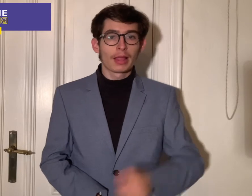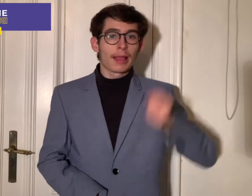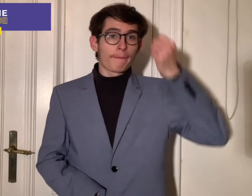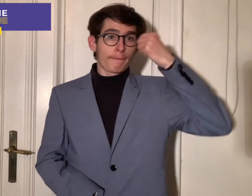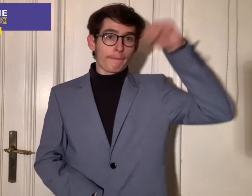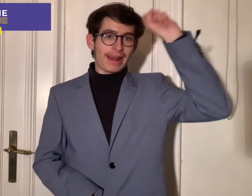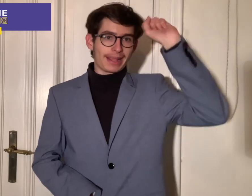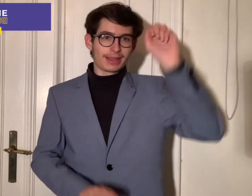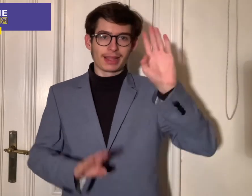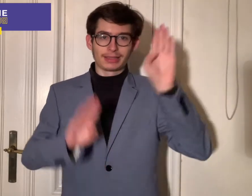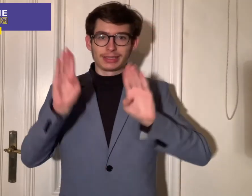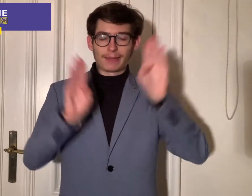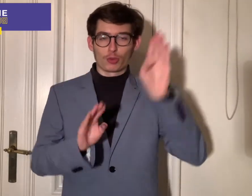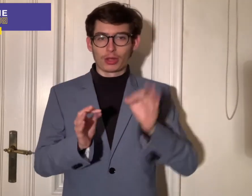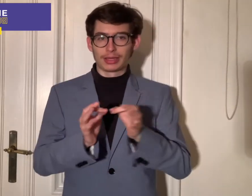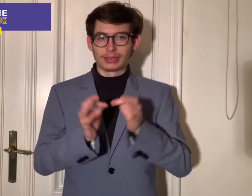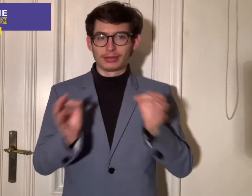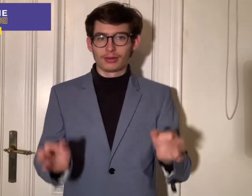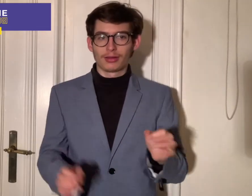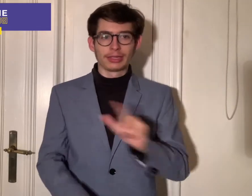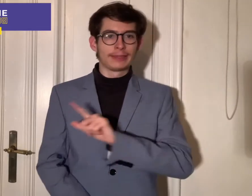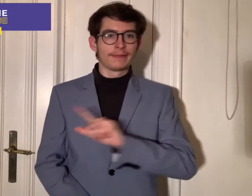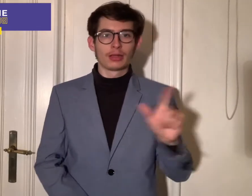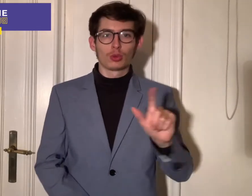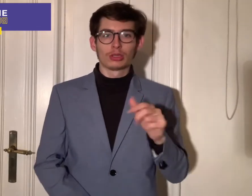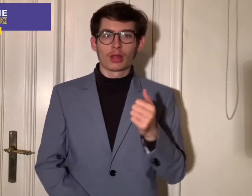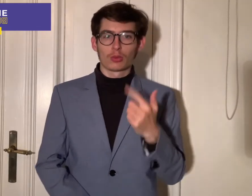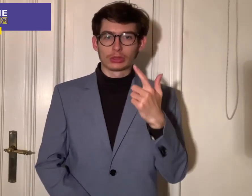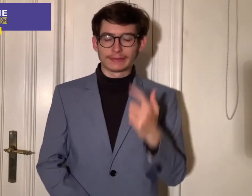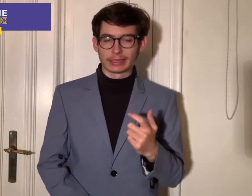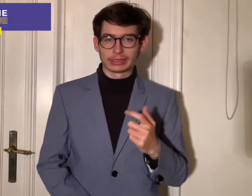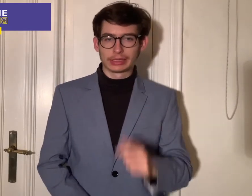Berliner Demokratietag 2021